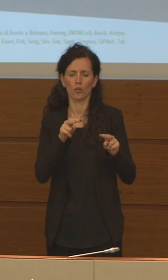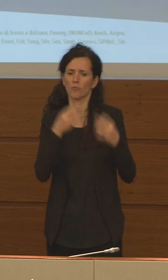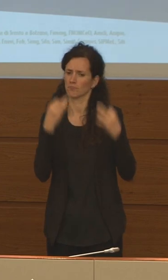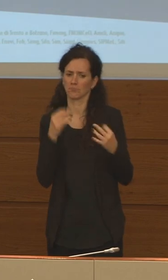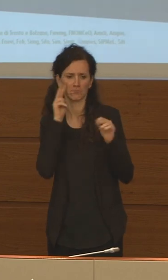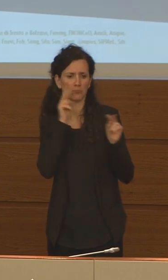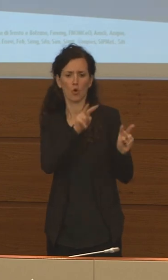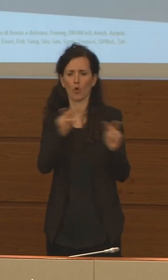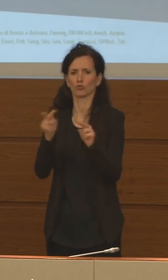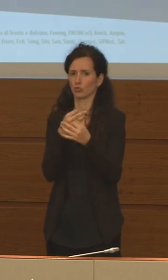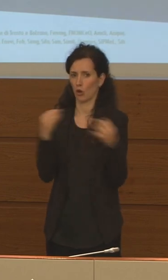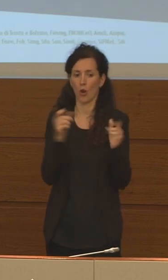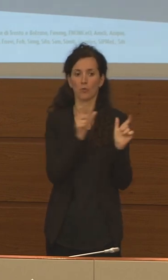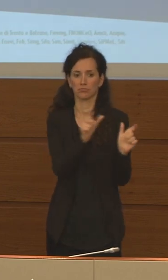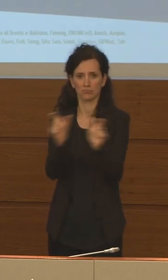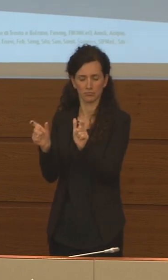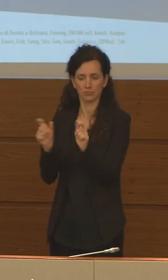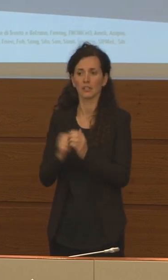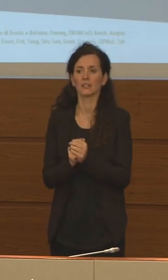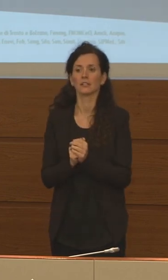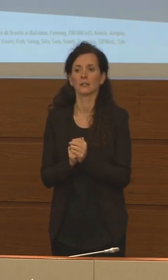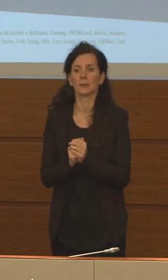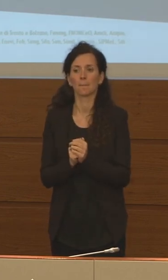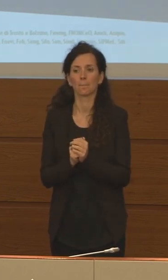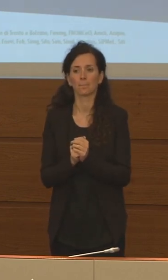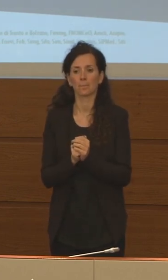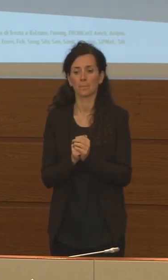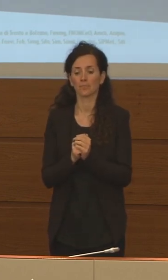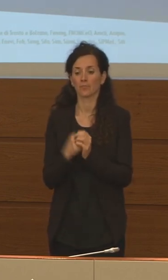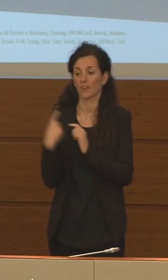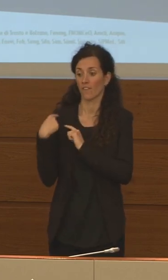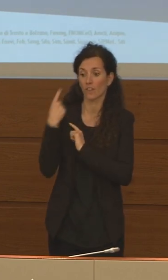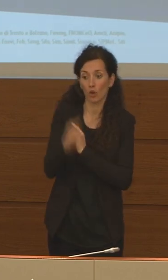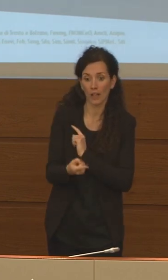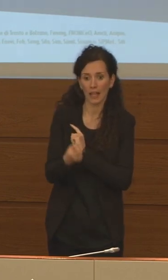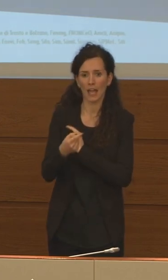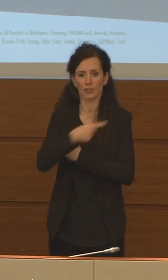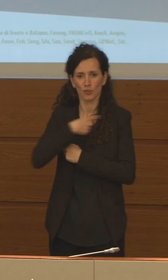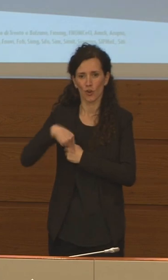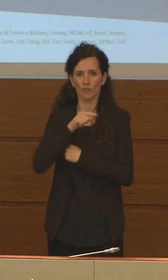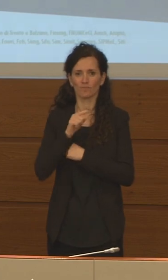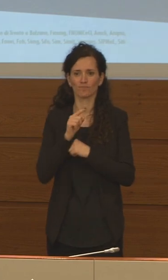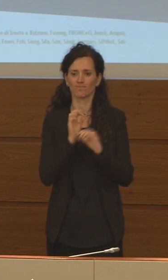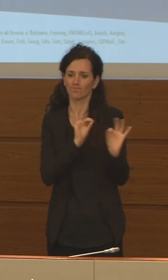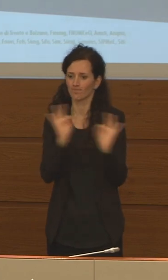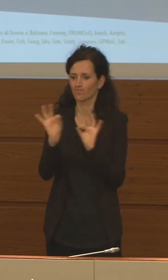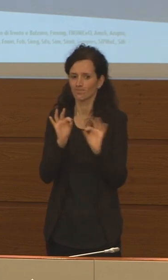quanto riguarda le misure attuate fino ad ora, è chiaro che siccome il